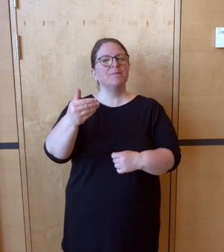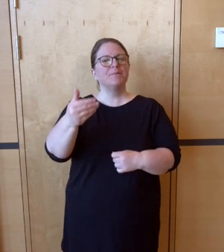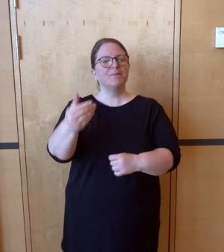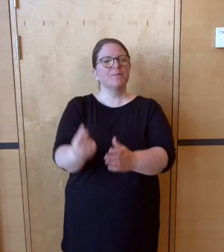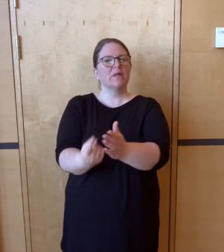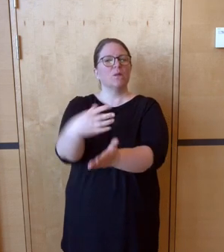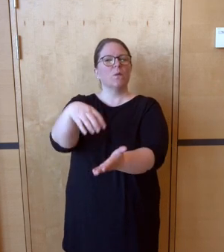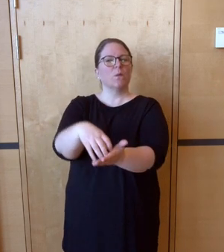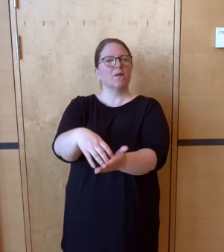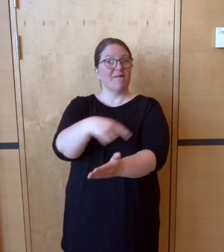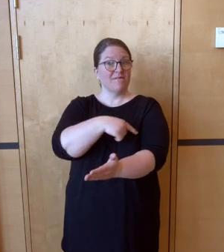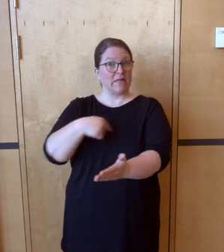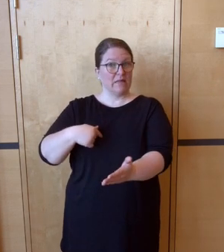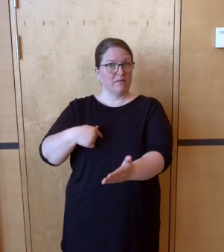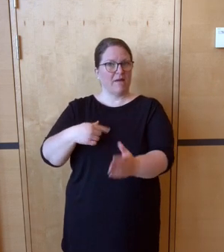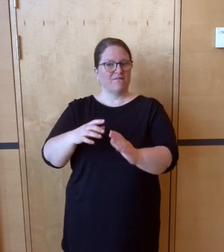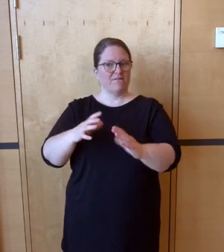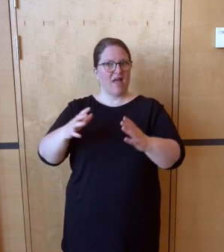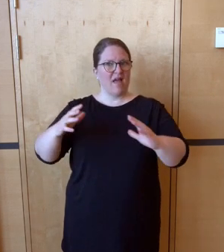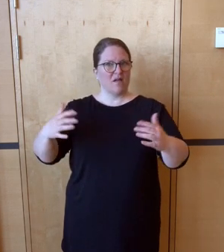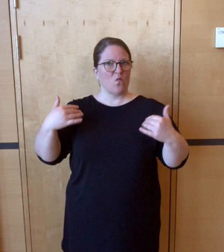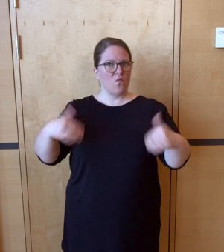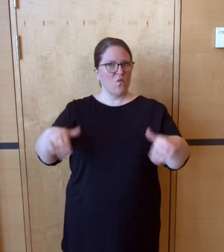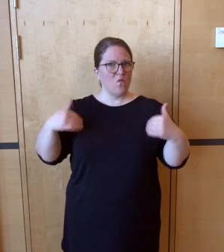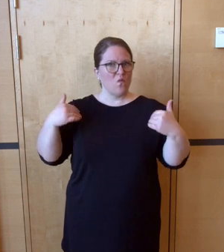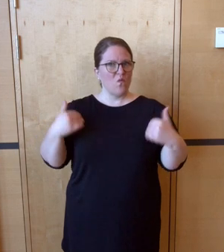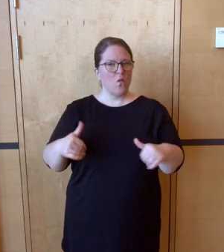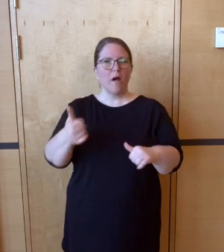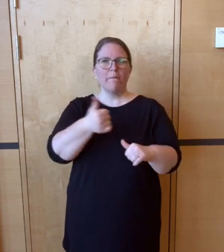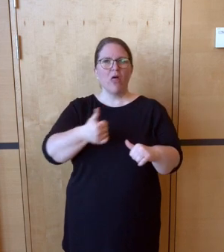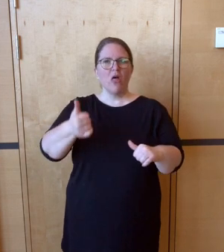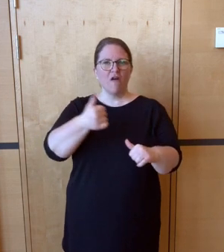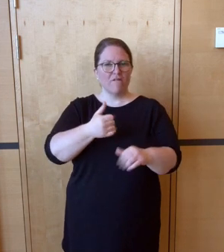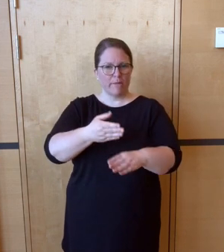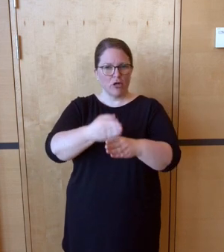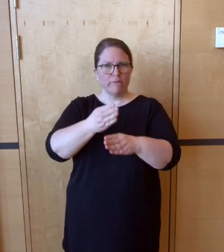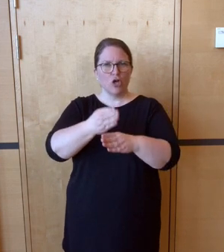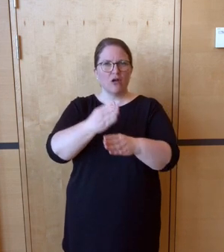Där vi växer oerhört mycket Ja vi behöver bygga ut vårat Samuel med infrastruktur gas